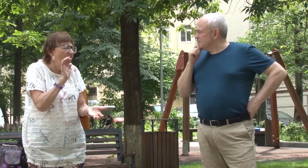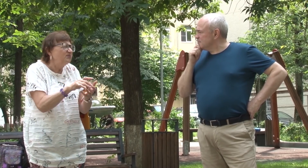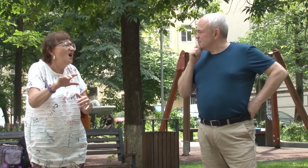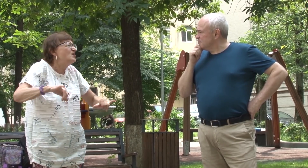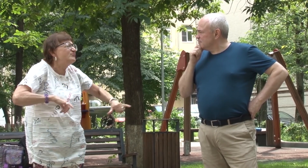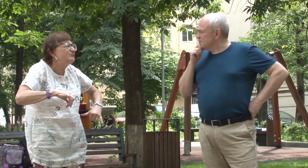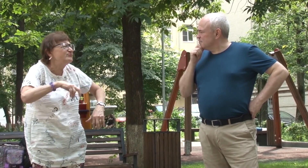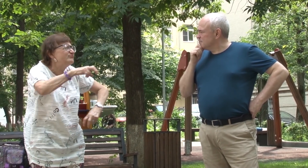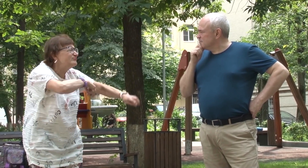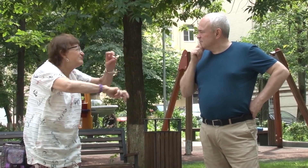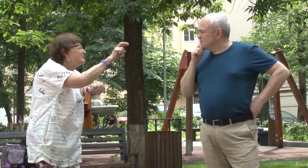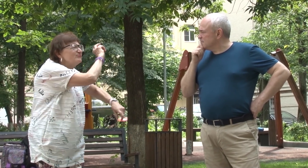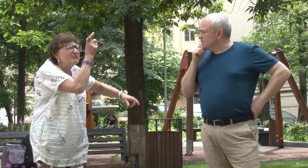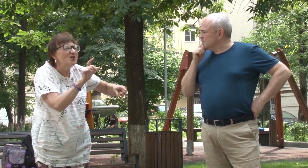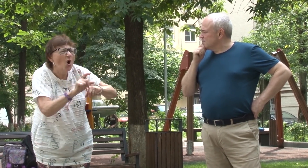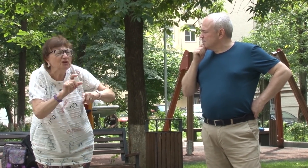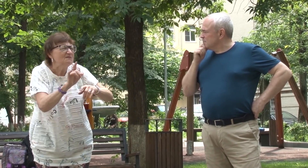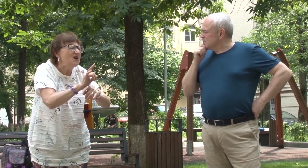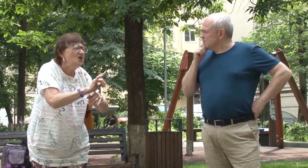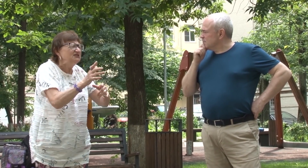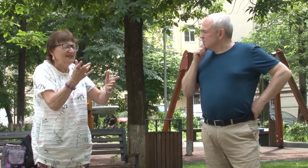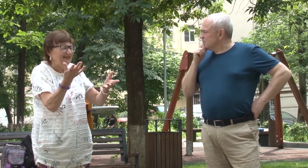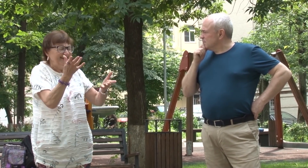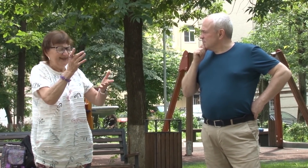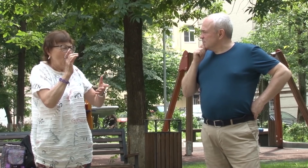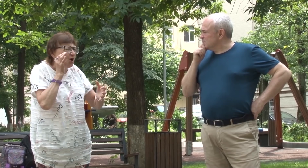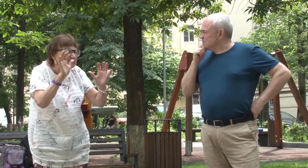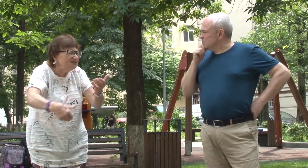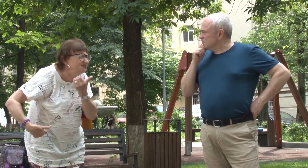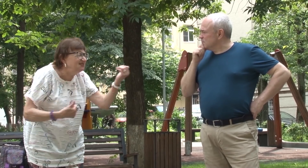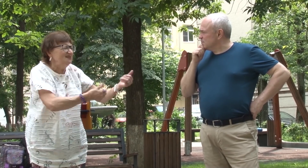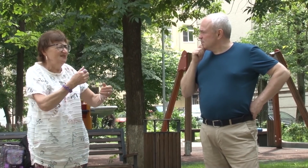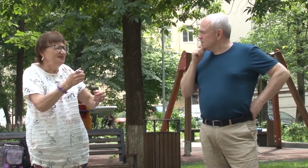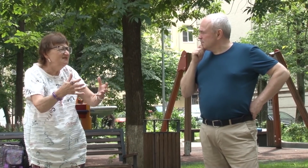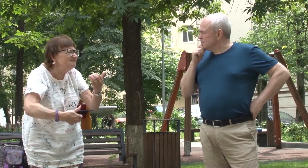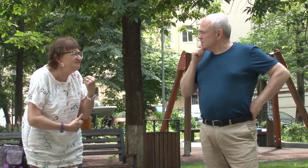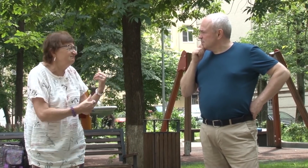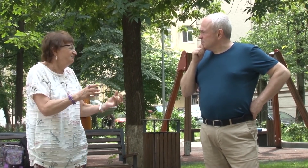Боевая, гонялась везде, ловила и приносила всяких кошек.